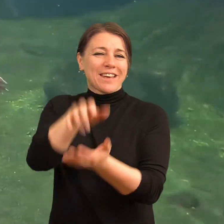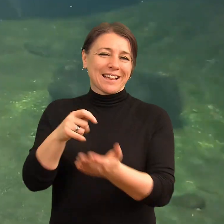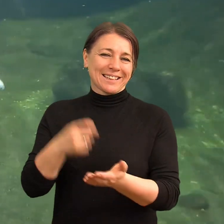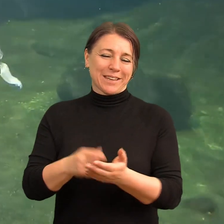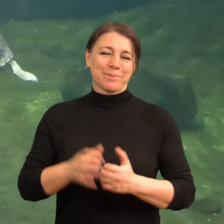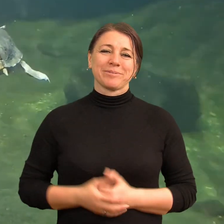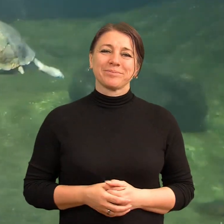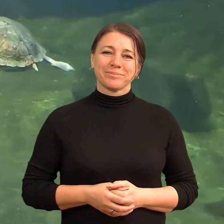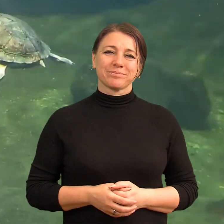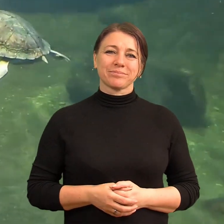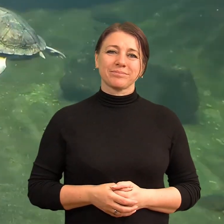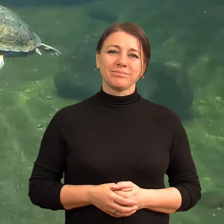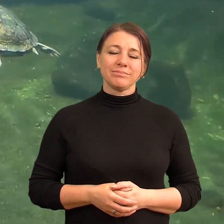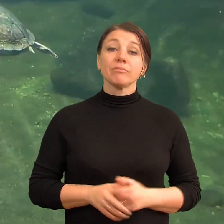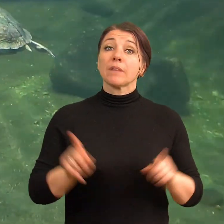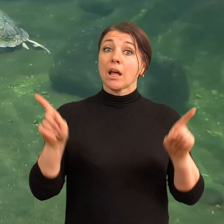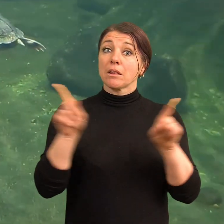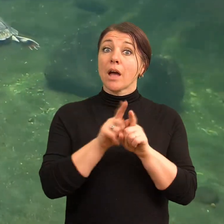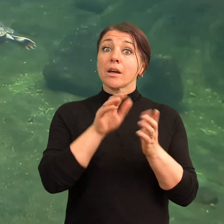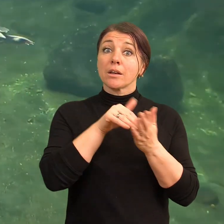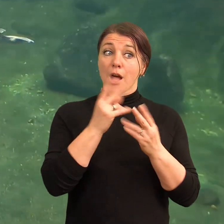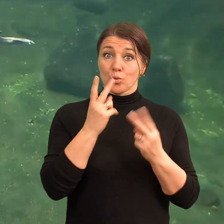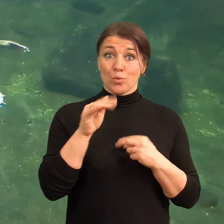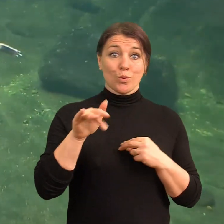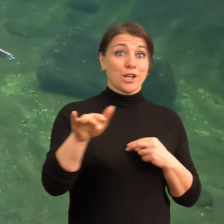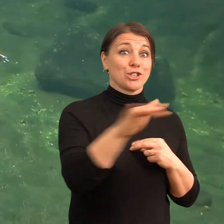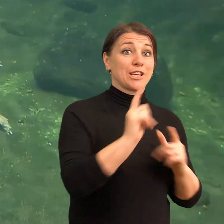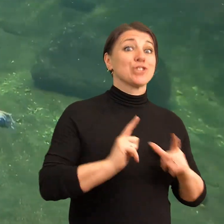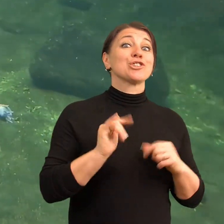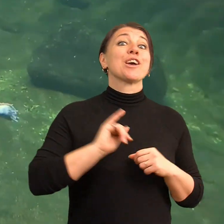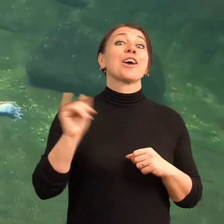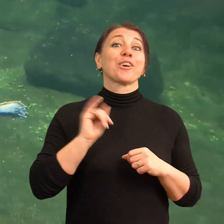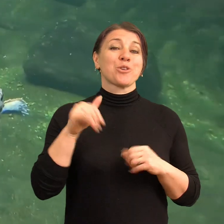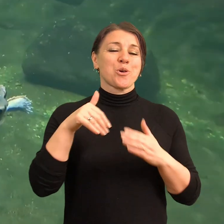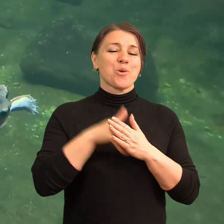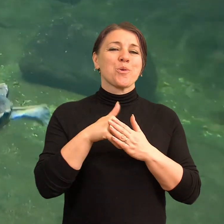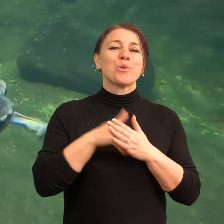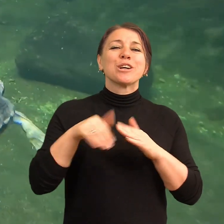A abychom neopomněli další důležité obyvatele pavilonu Čambal, představíme si ještě vodní želvy,